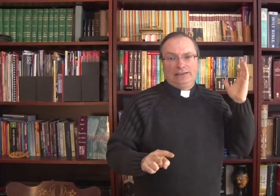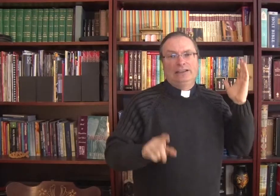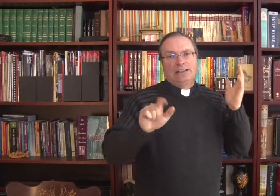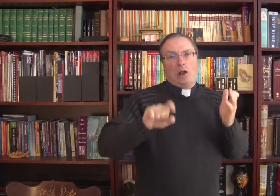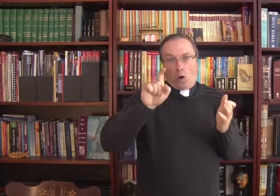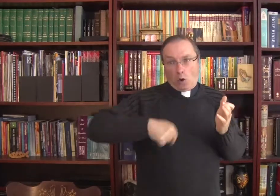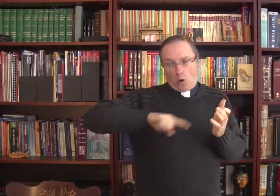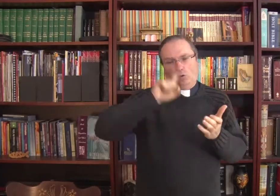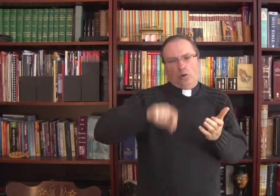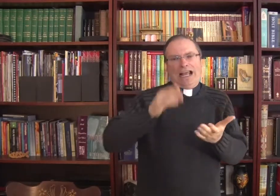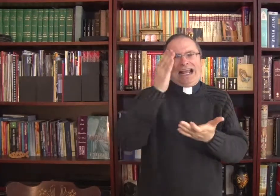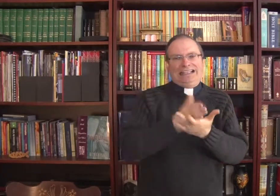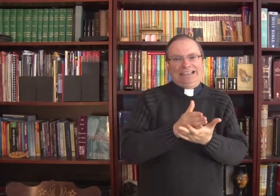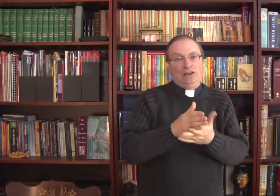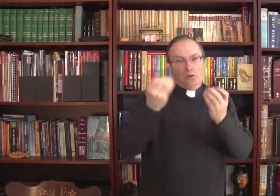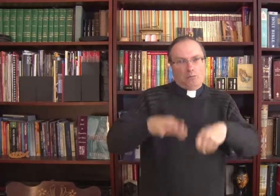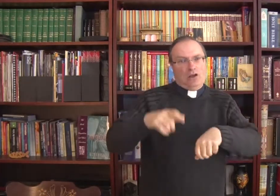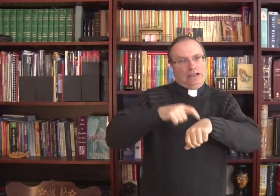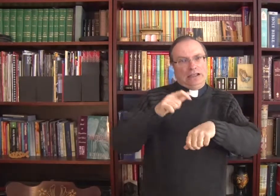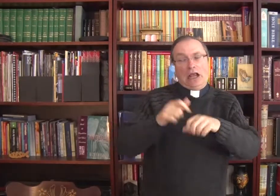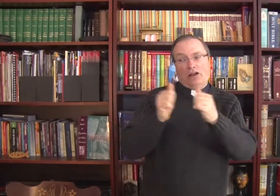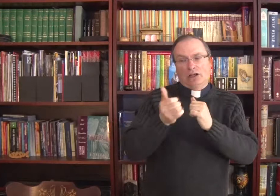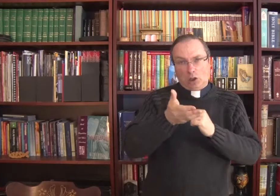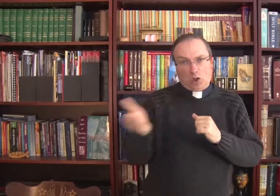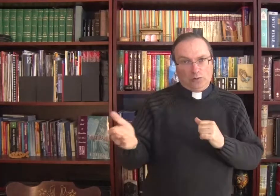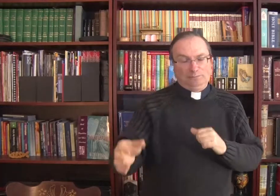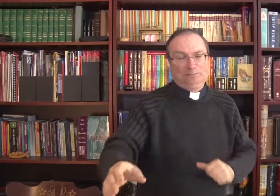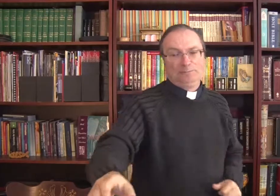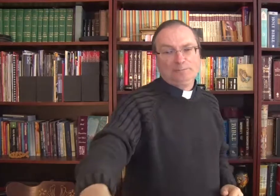et on doit arrêter de perdre notre temps avec eux.